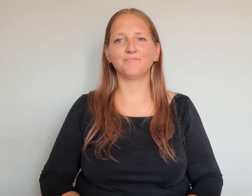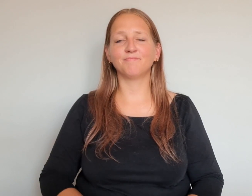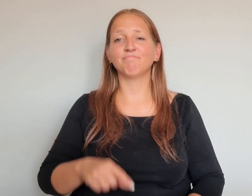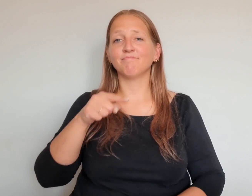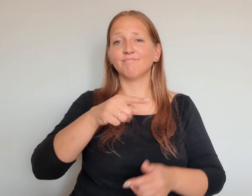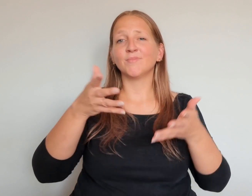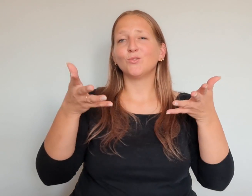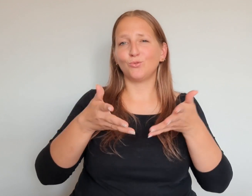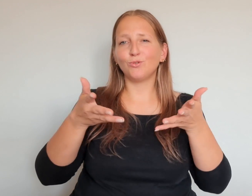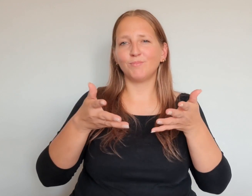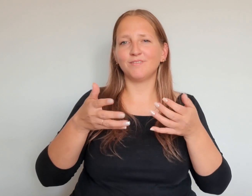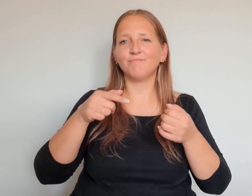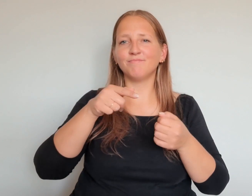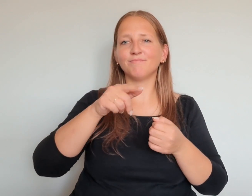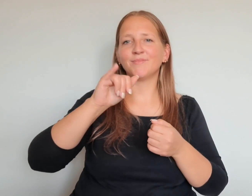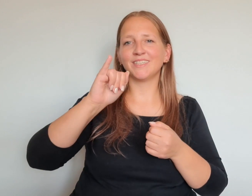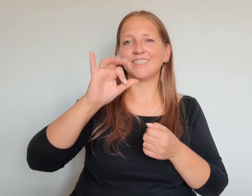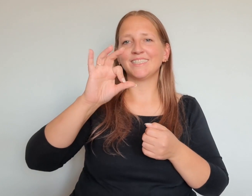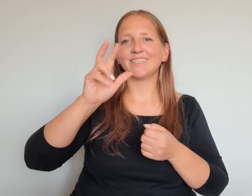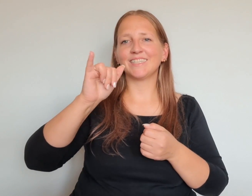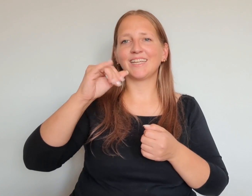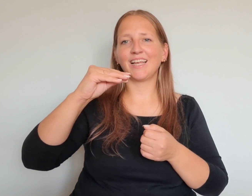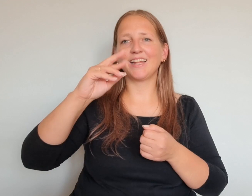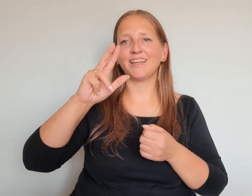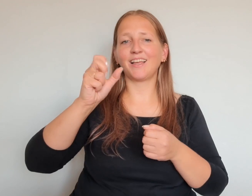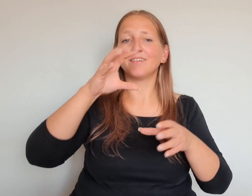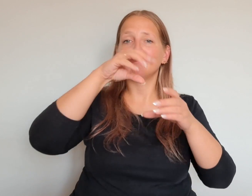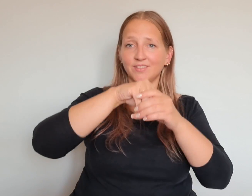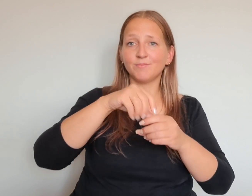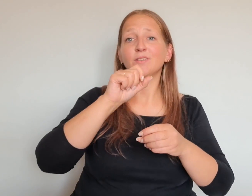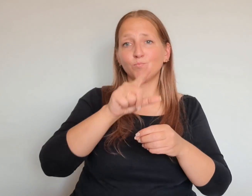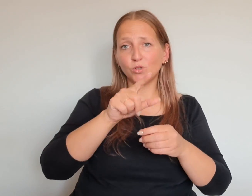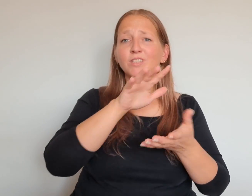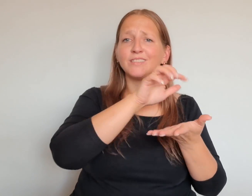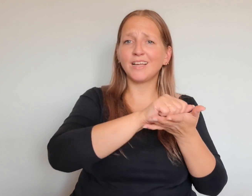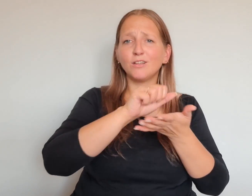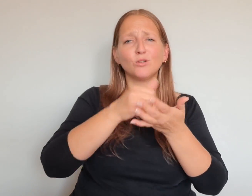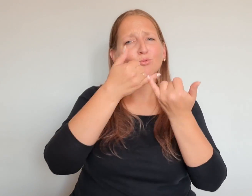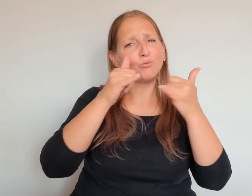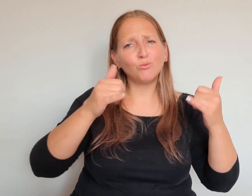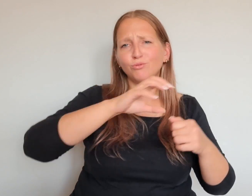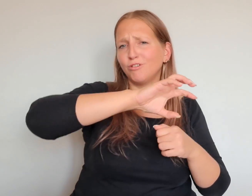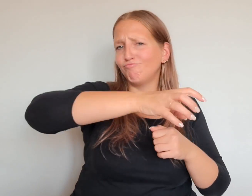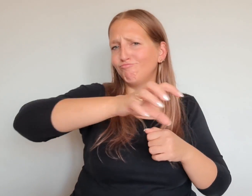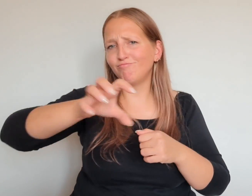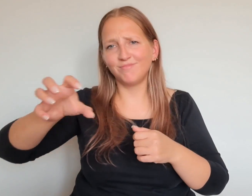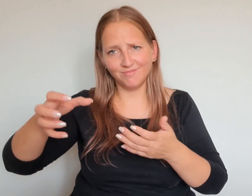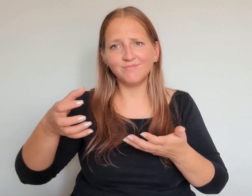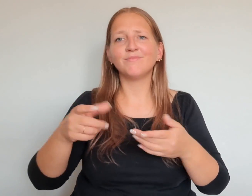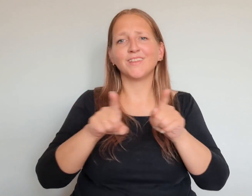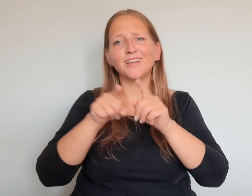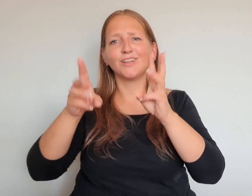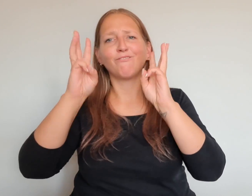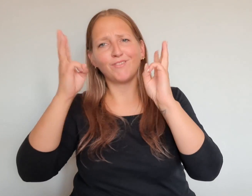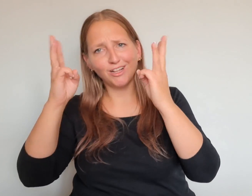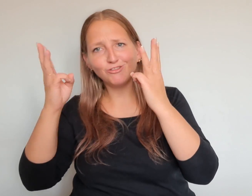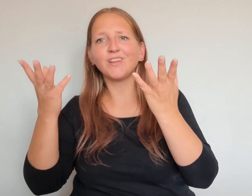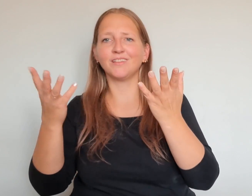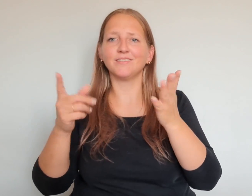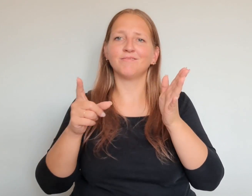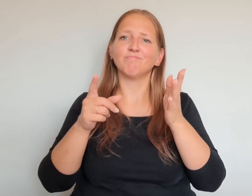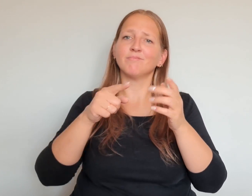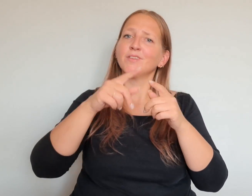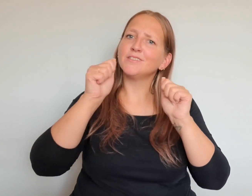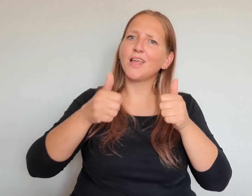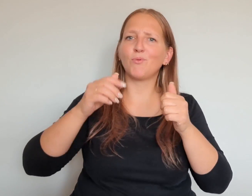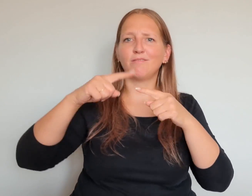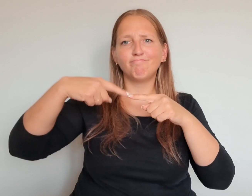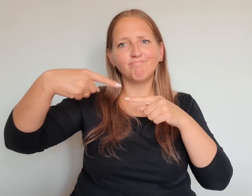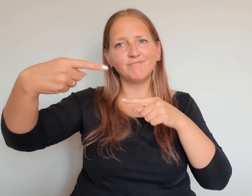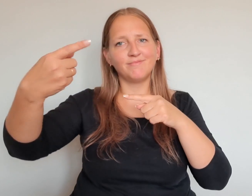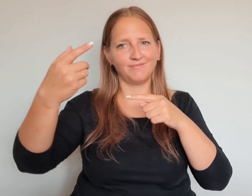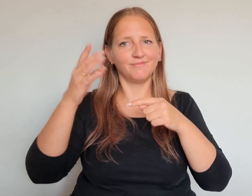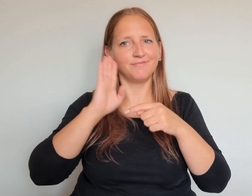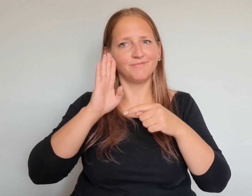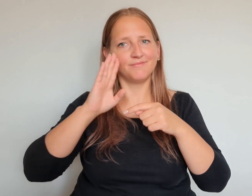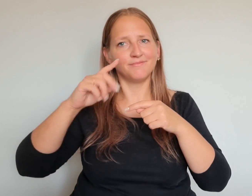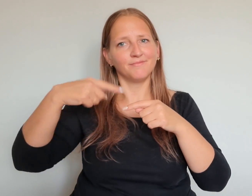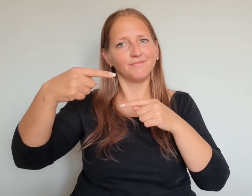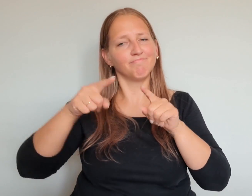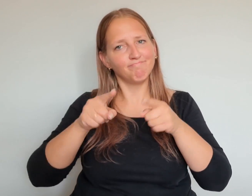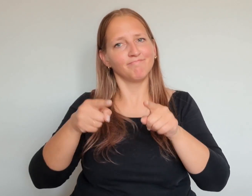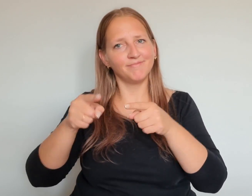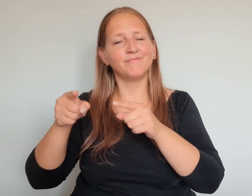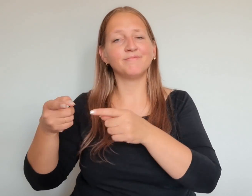W Klubie Iskierka organizowane są różnorodne stałe zajęcia i odbywające się regularnie warsztaty